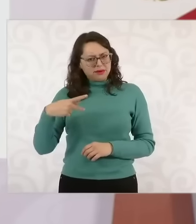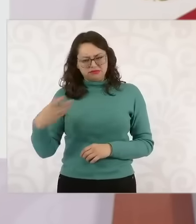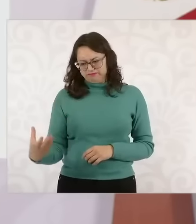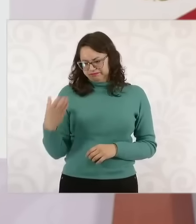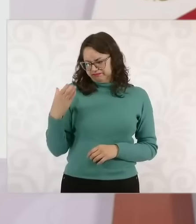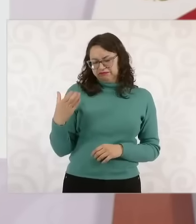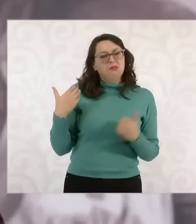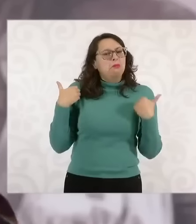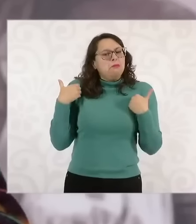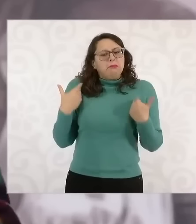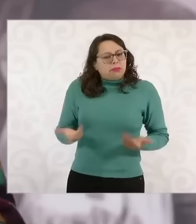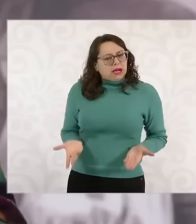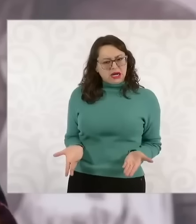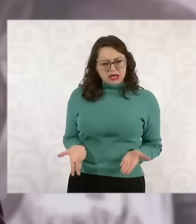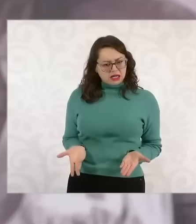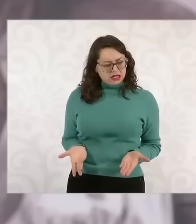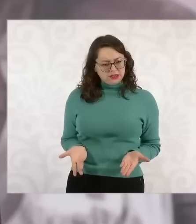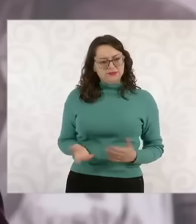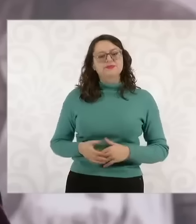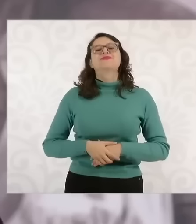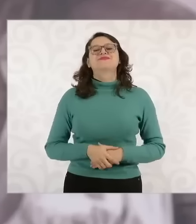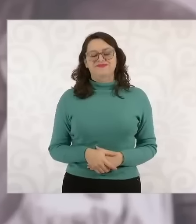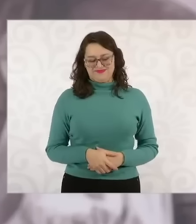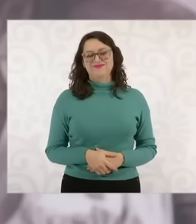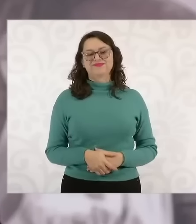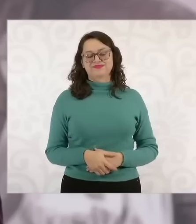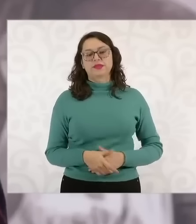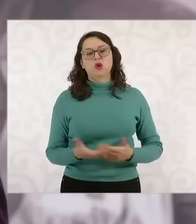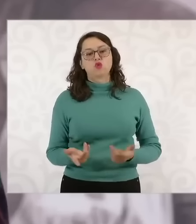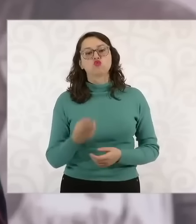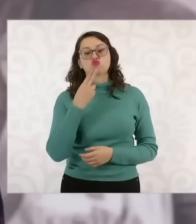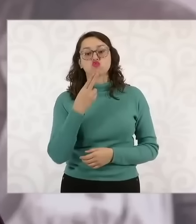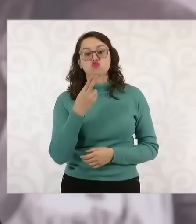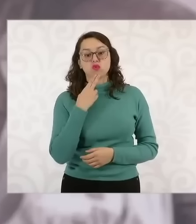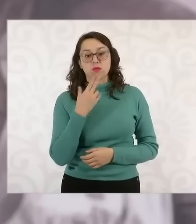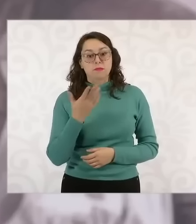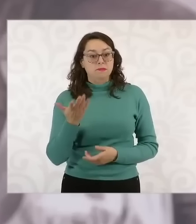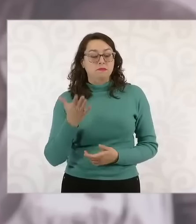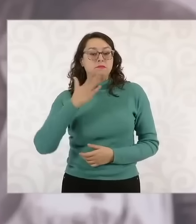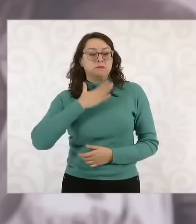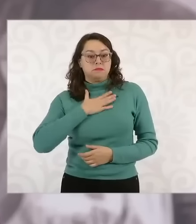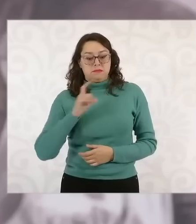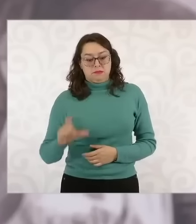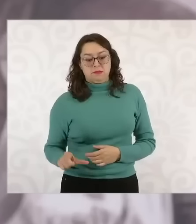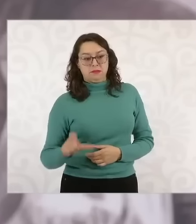primera de las eh maneras en la que la vamos a usar es para identificarnos, para garantizar que